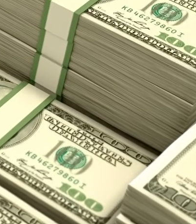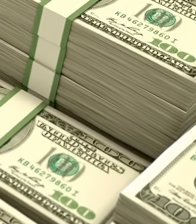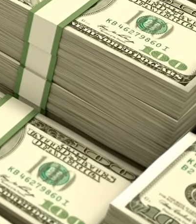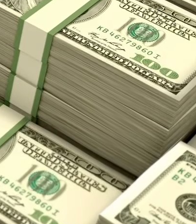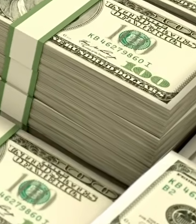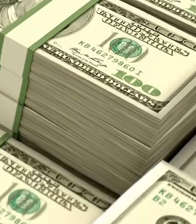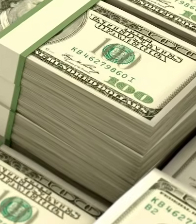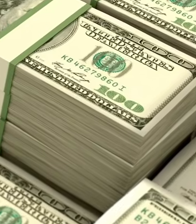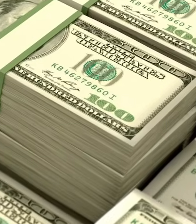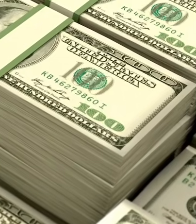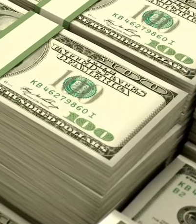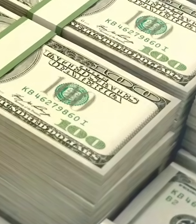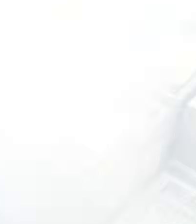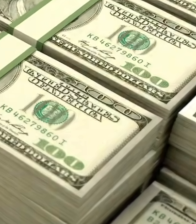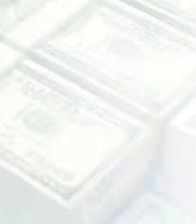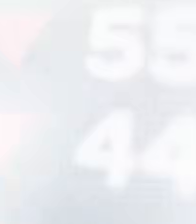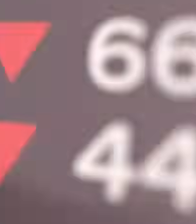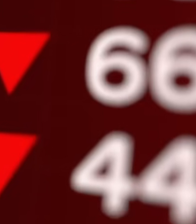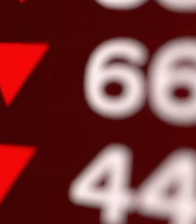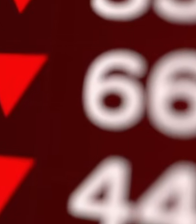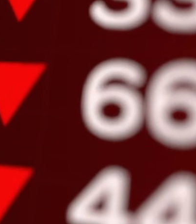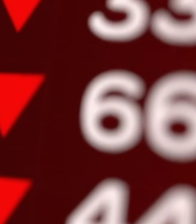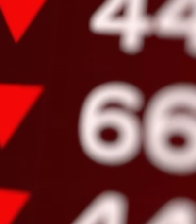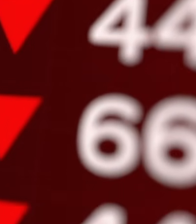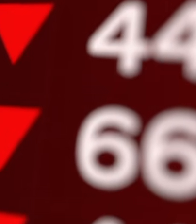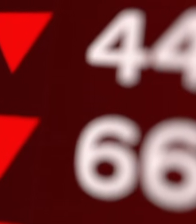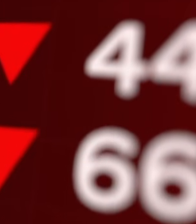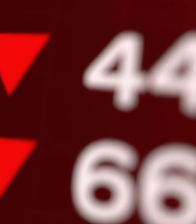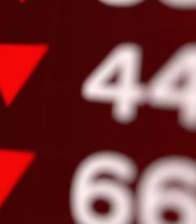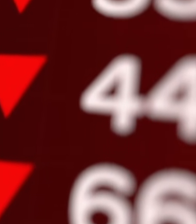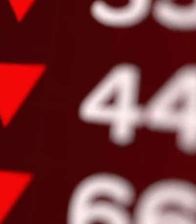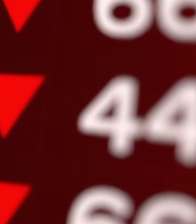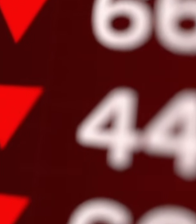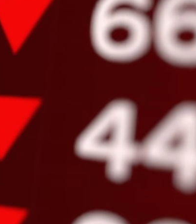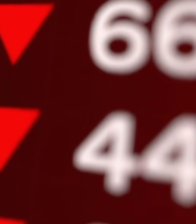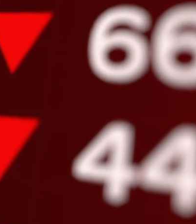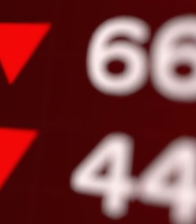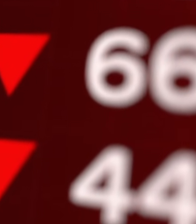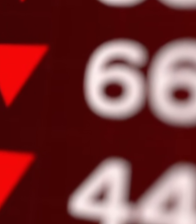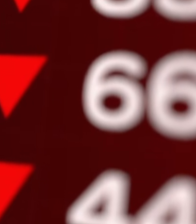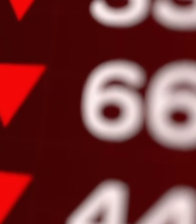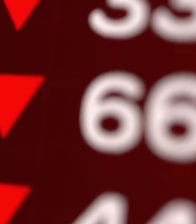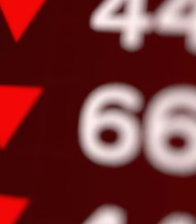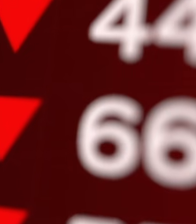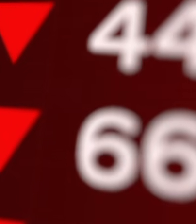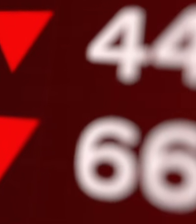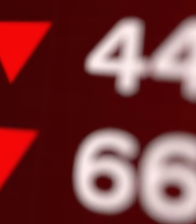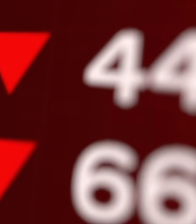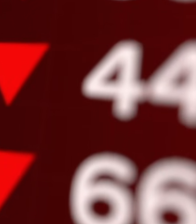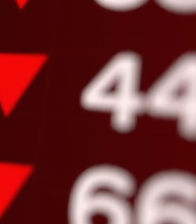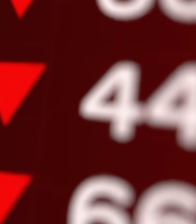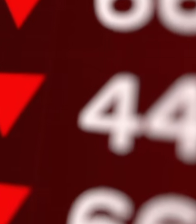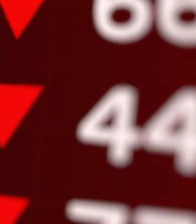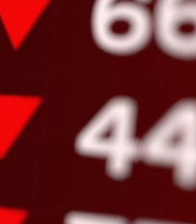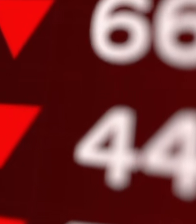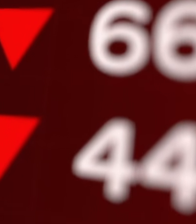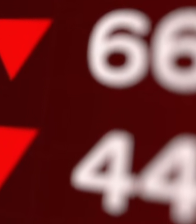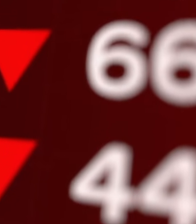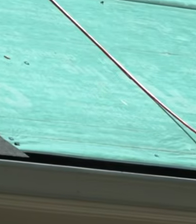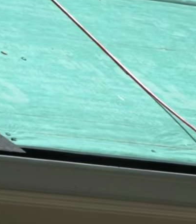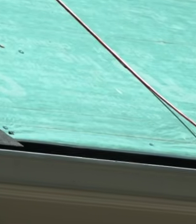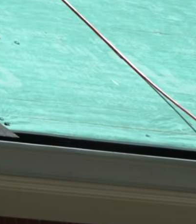sudor y el esfuerzo mexicano, la economía de Estados Unidos simplemente se detendría.